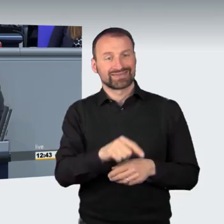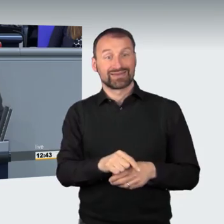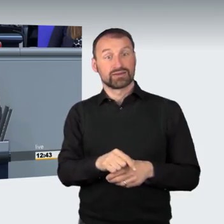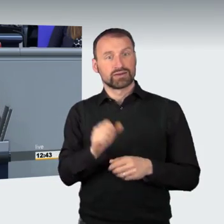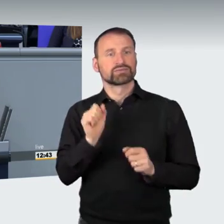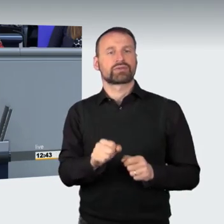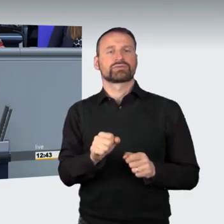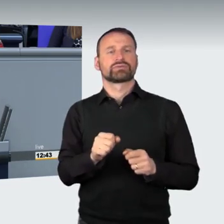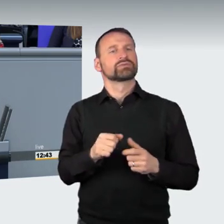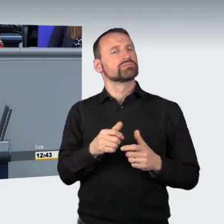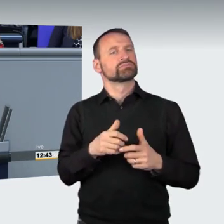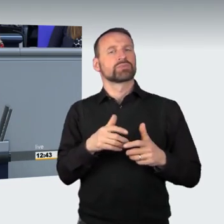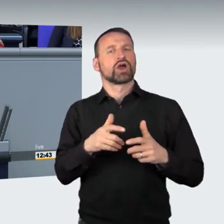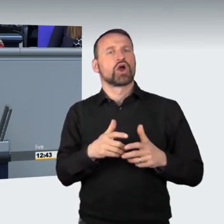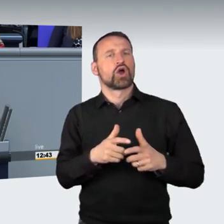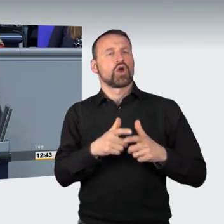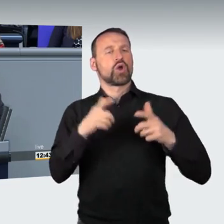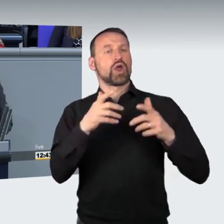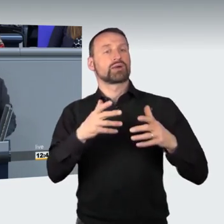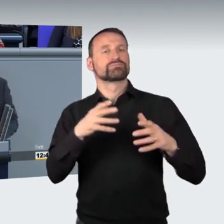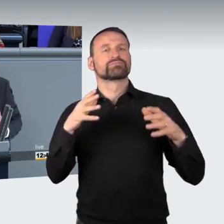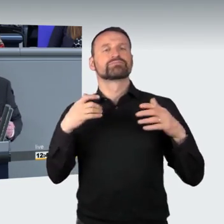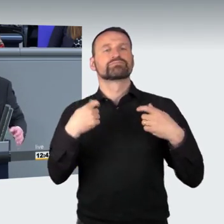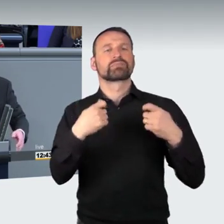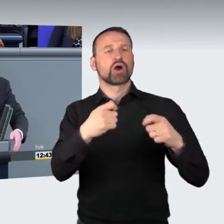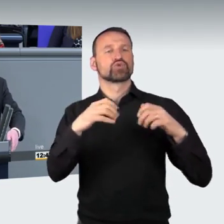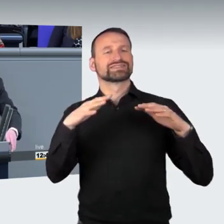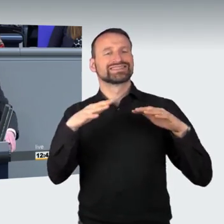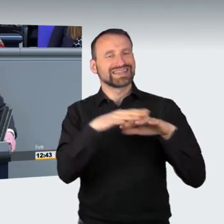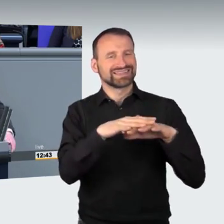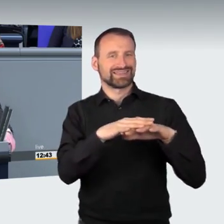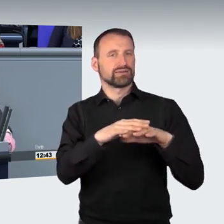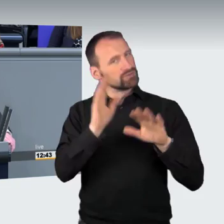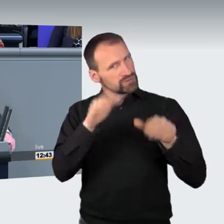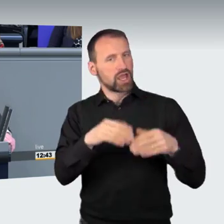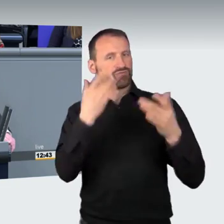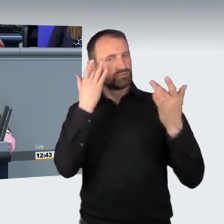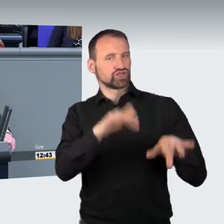Auch das entlastet den Wohnungsmarkt, gerade in den Ballungszentren.